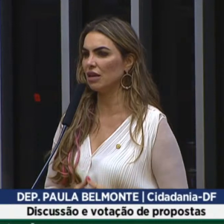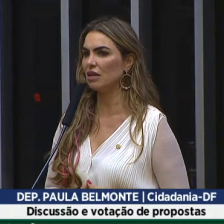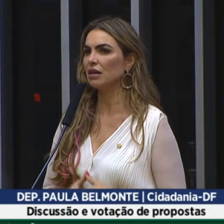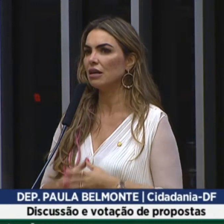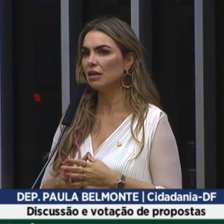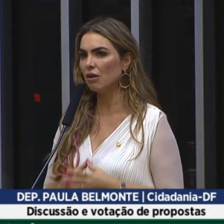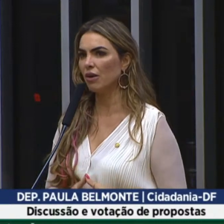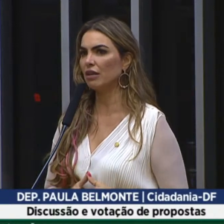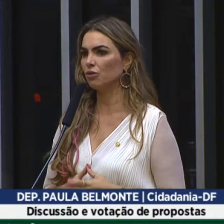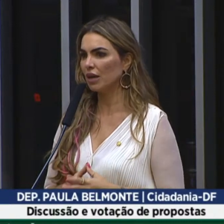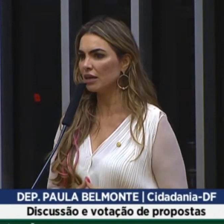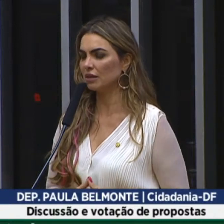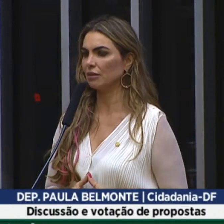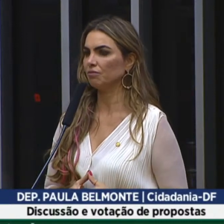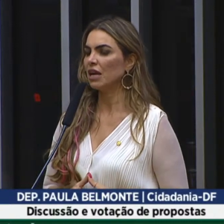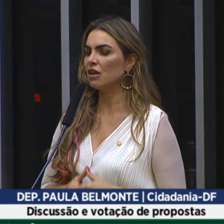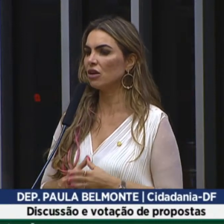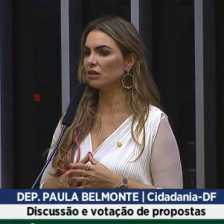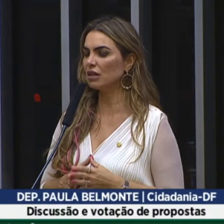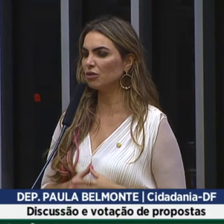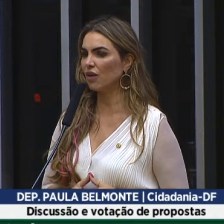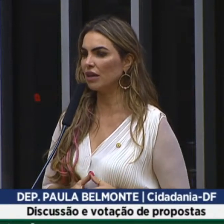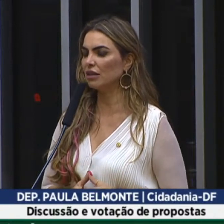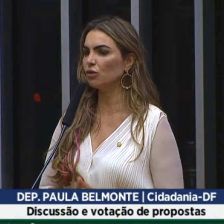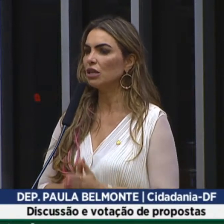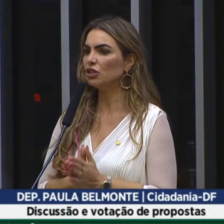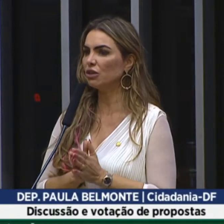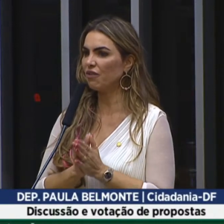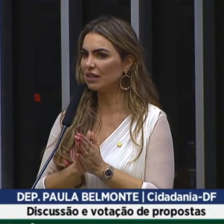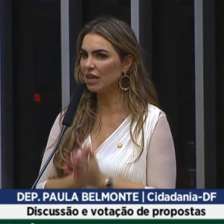É DOENÇA. E NÓS ESTAMOS FALANDO DE FAZER COM QUE ESSA MULHER SE MANTENHA NO MERCADO